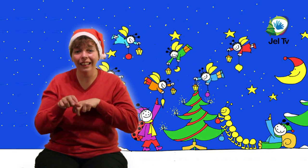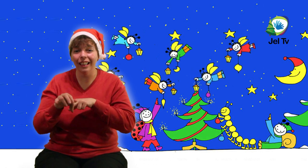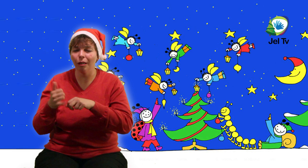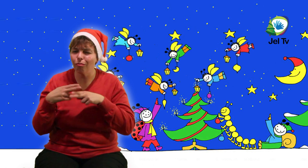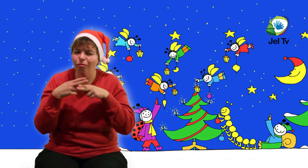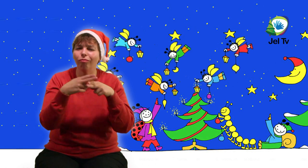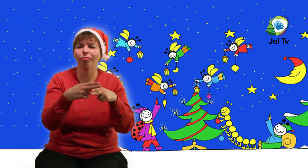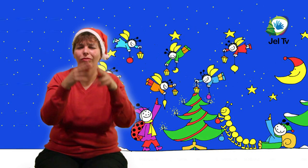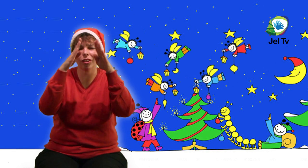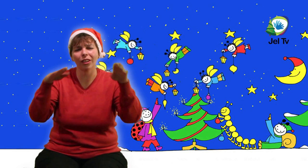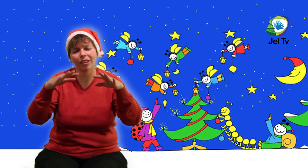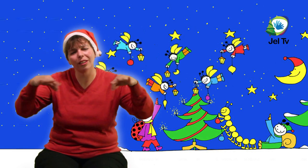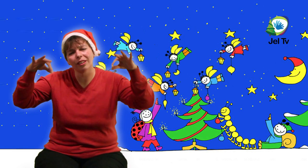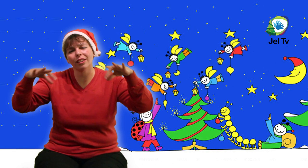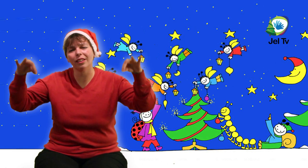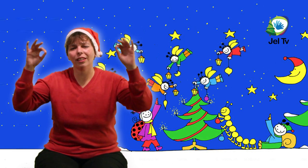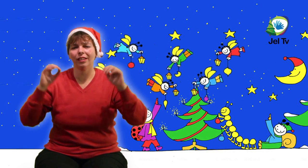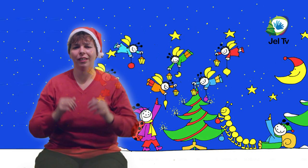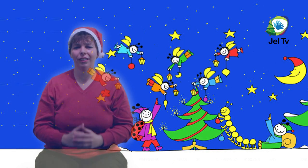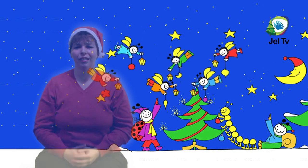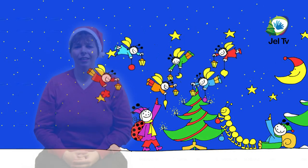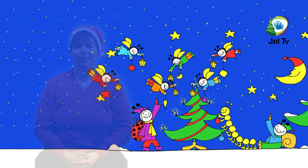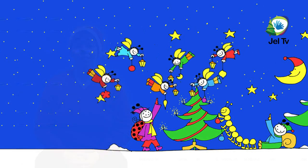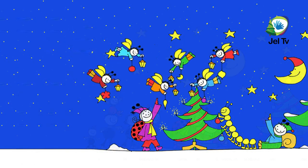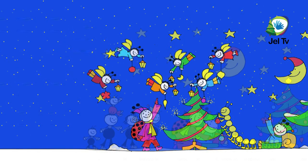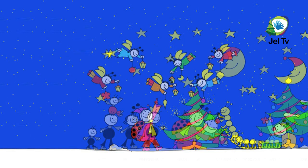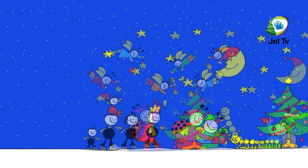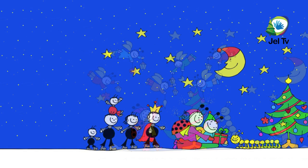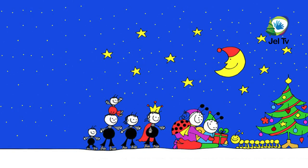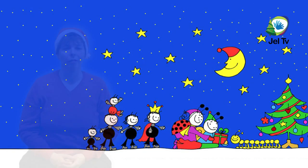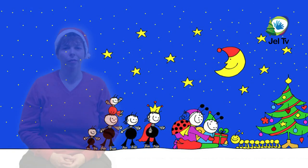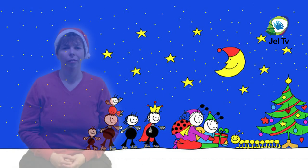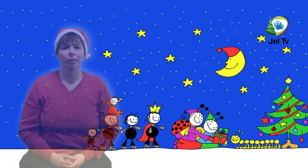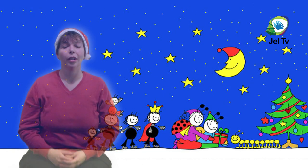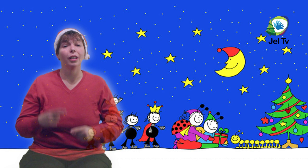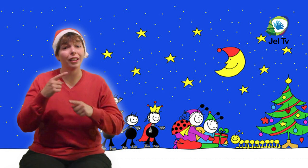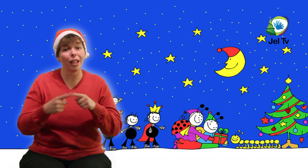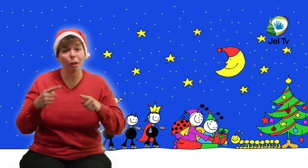A százlábú is segített feldíszíteni a fát.